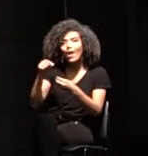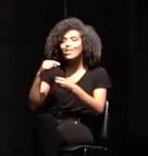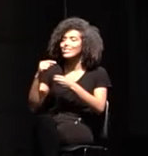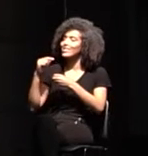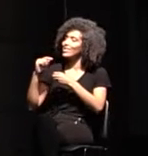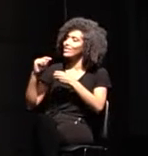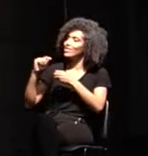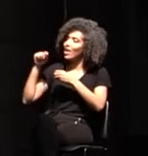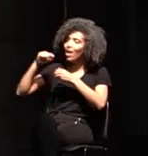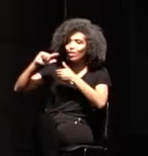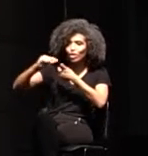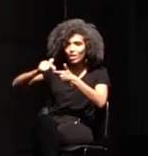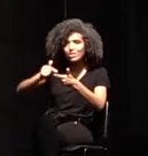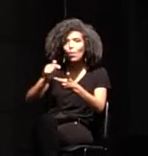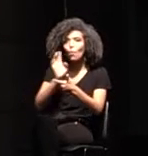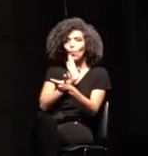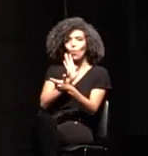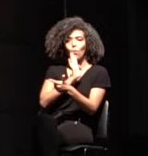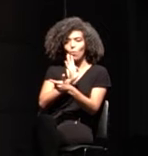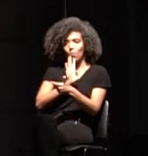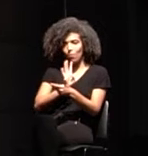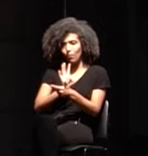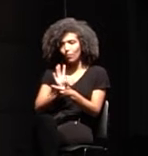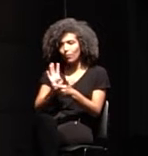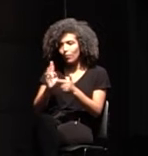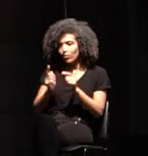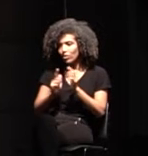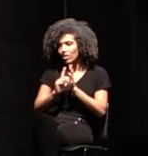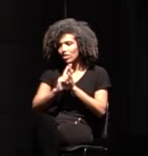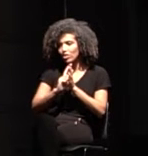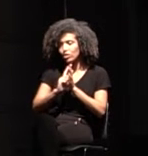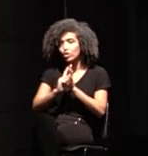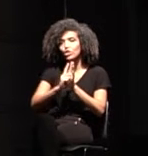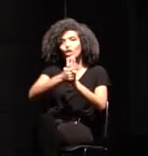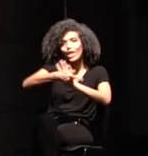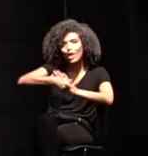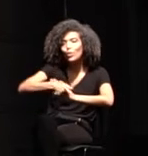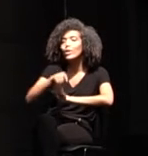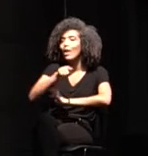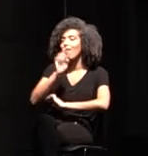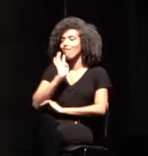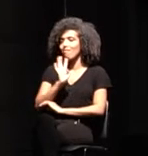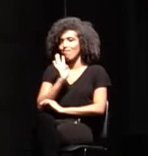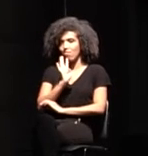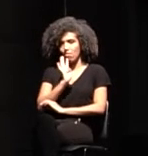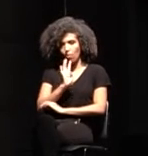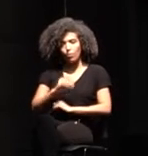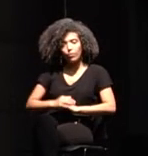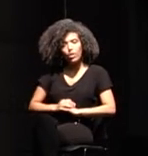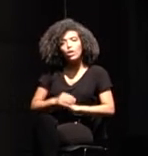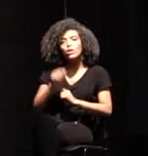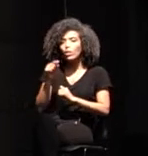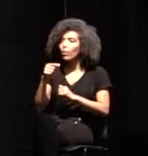Então, Maria conhece bem de perto os diversos mundos onde estas cineastas trabalharam.